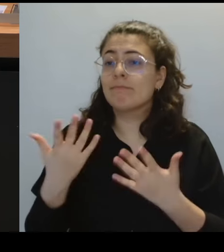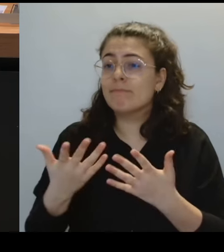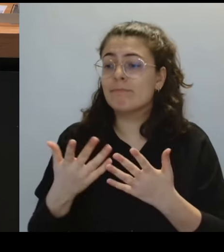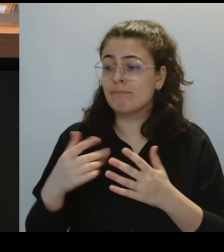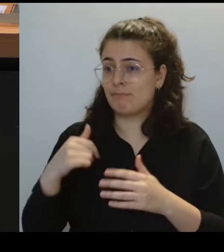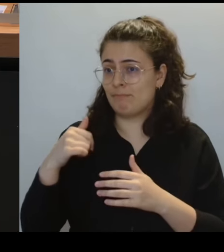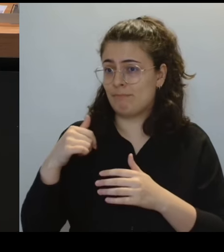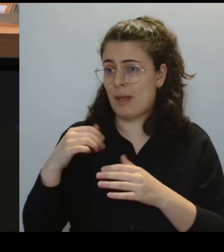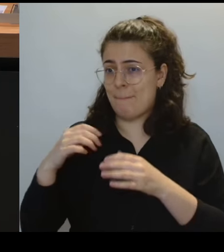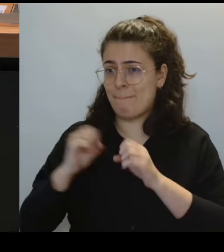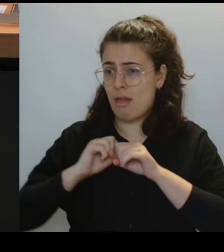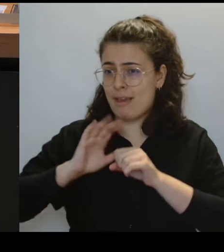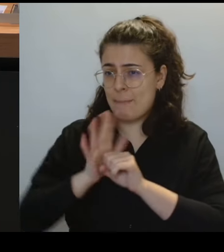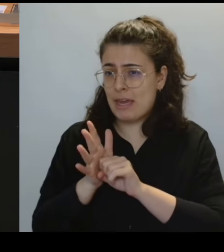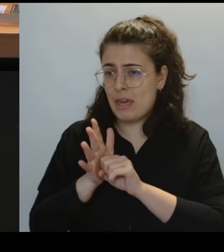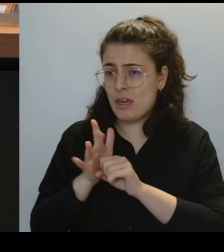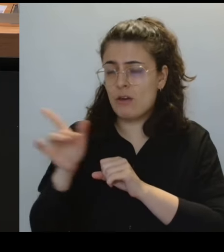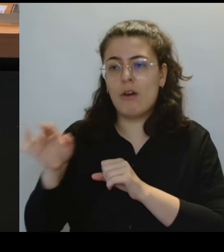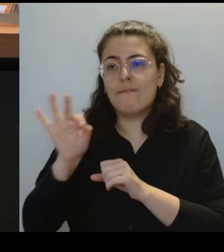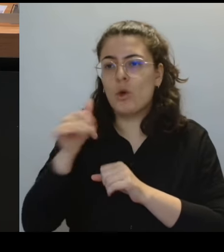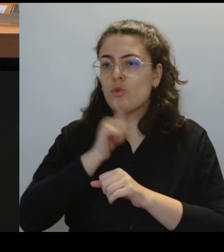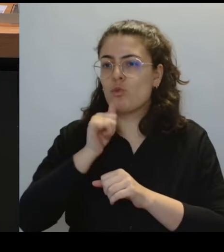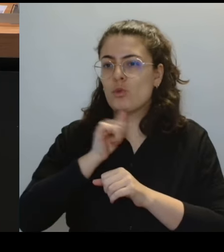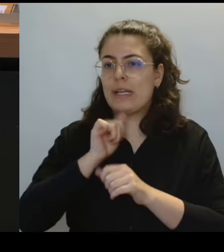Aber immer nur mit den Fingern auf andere zu zeigen, auf den